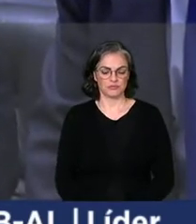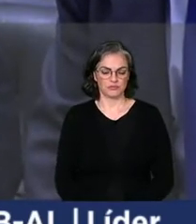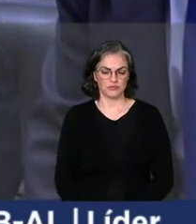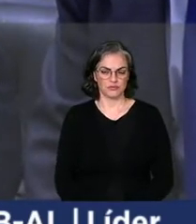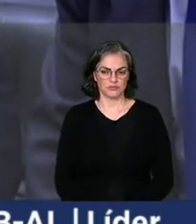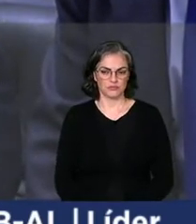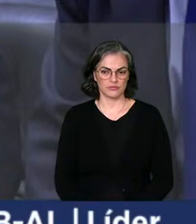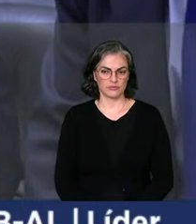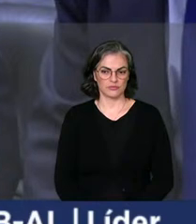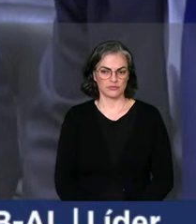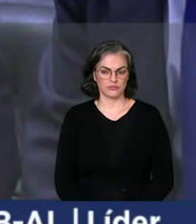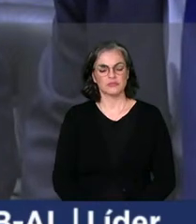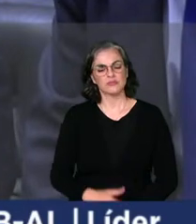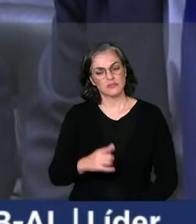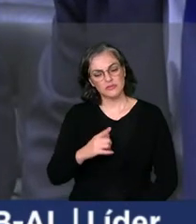ANIMAIS E É MUITO MAIS DE UMA